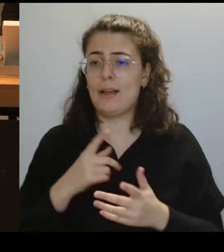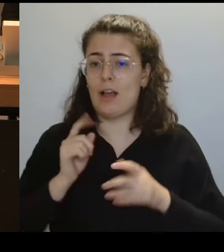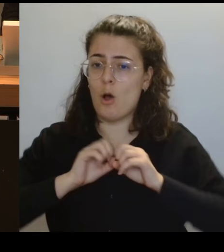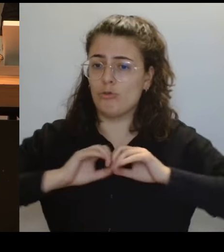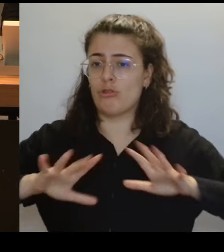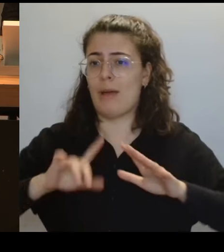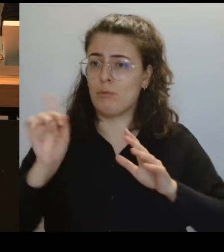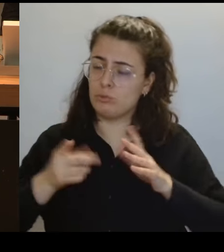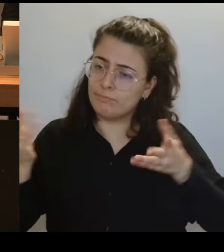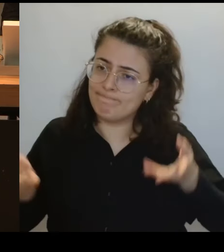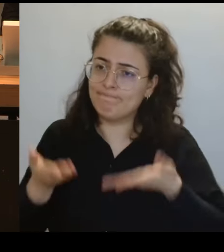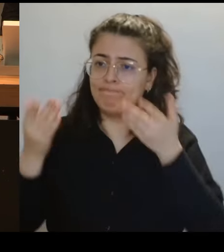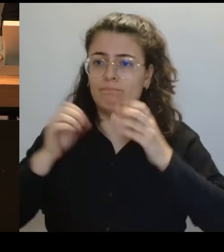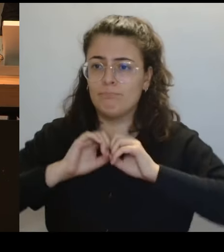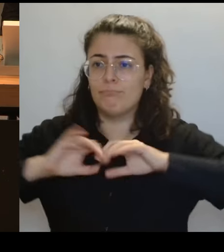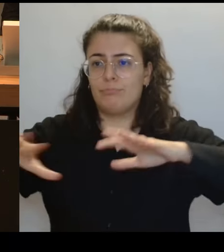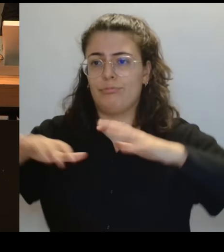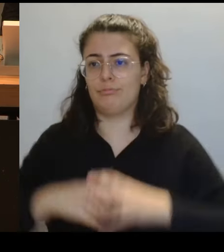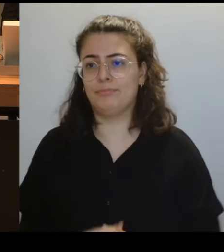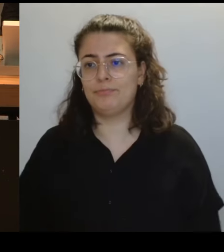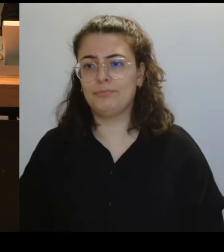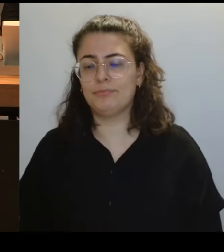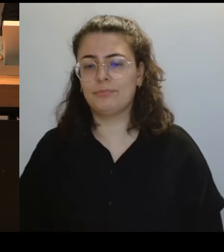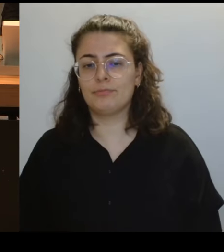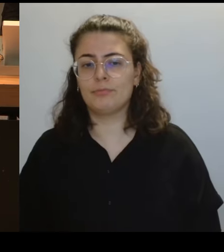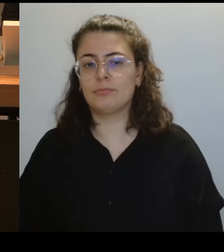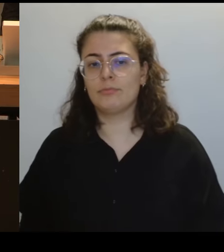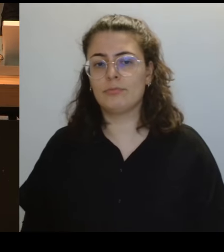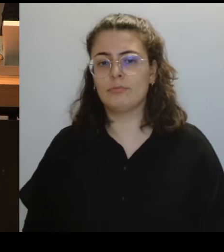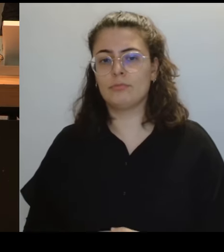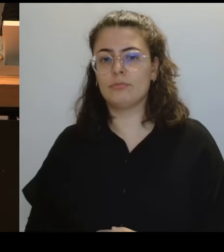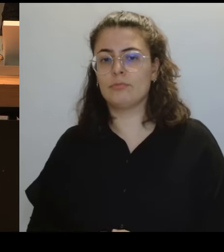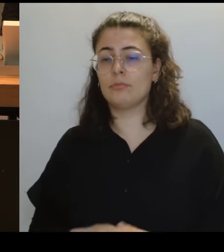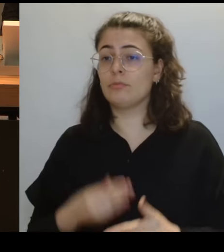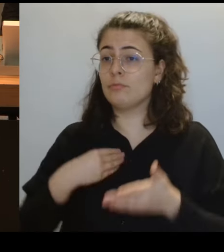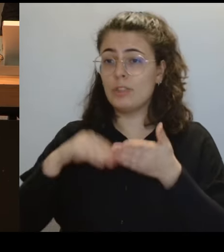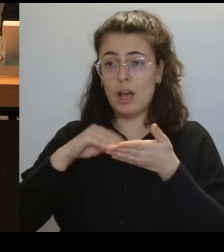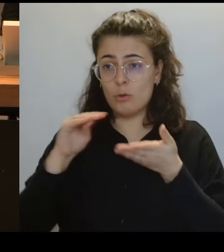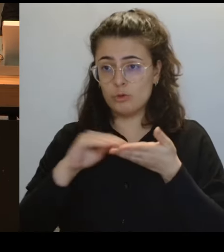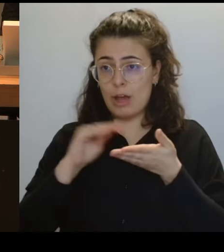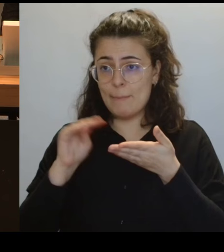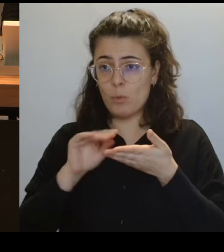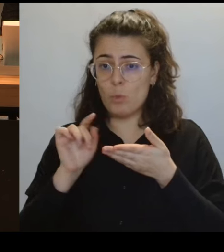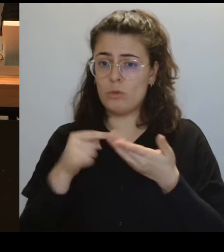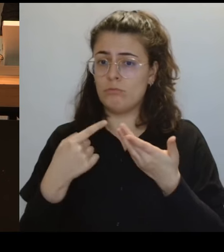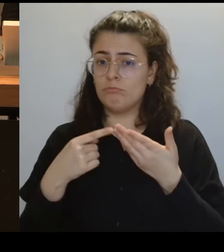Lassen Sie uns gern diese Ausschreibung anhalten und im Ausschuss konkret über die Förderrichtlinien und die